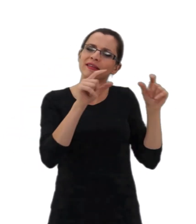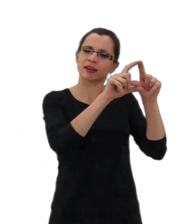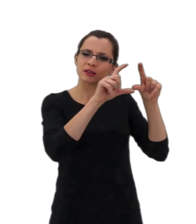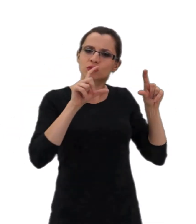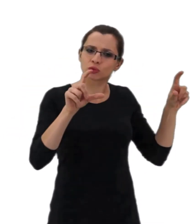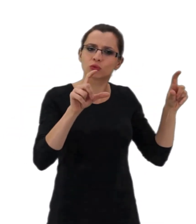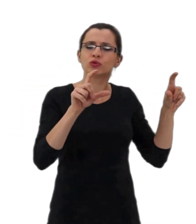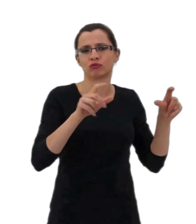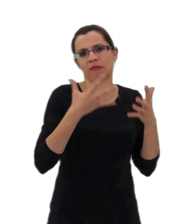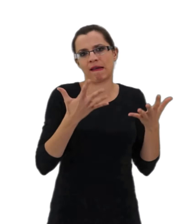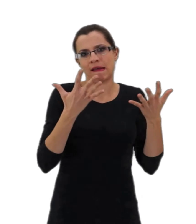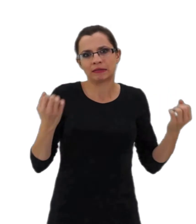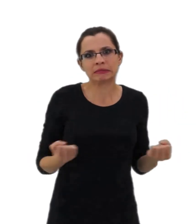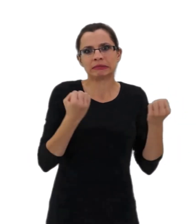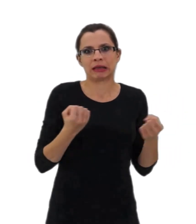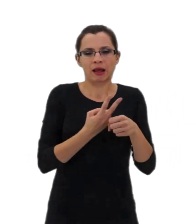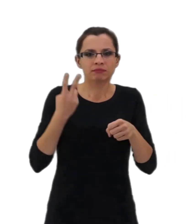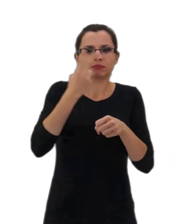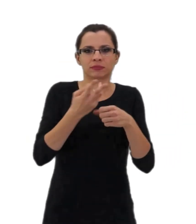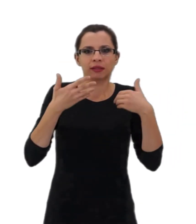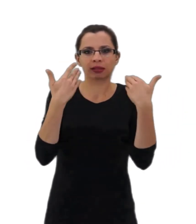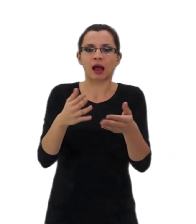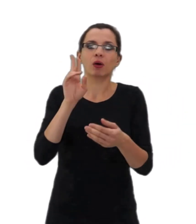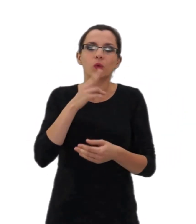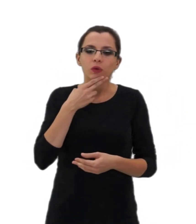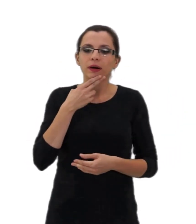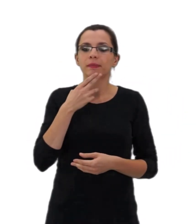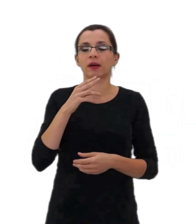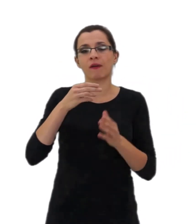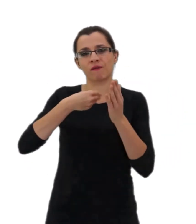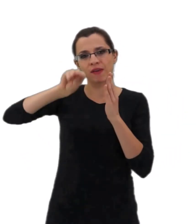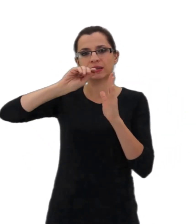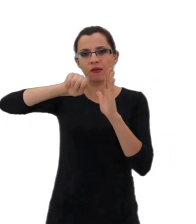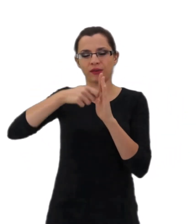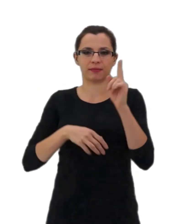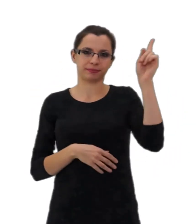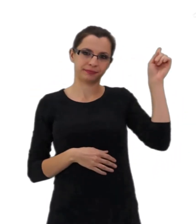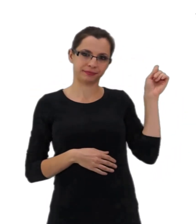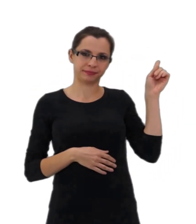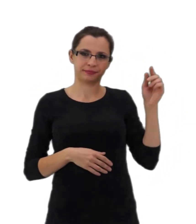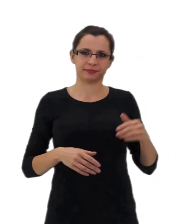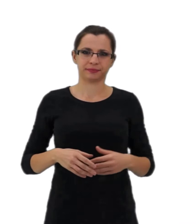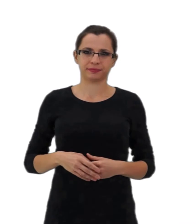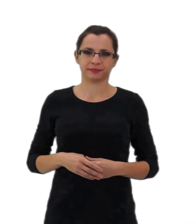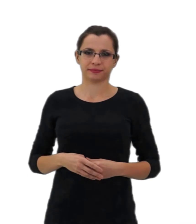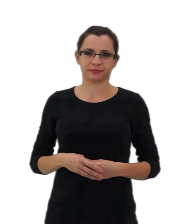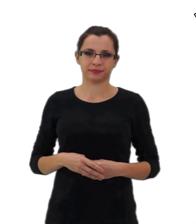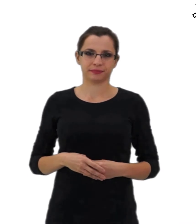Czy są inne instytucje, które dobrowolnie starają się umożliwić komunikację z Głuchymi? Zobacz ten film. Napisy opracowała: Magdalena Sipowicz